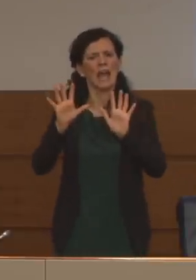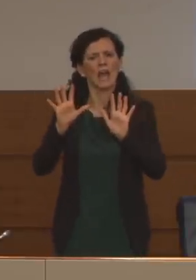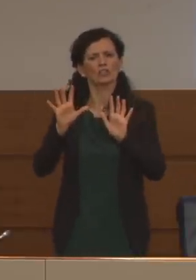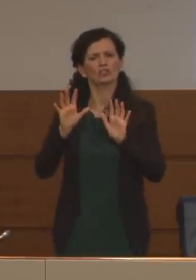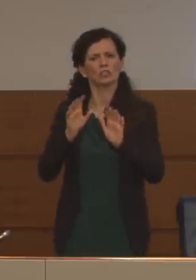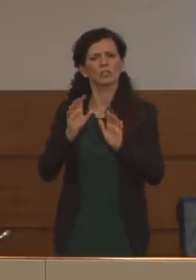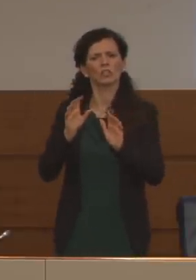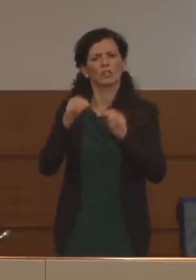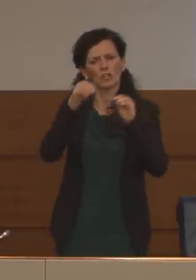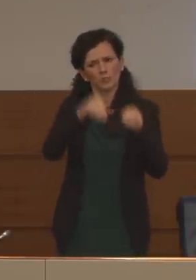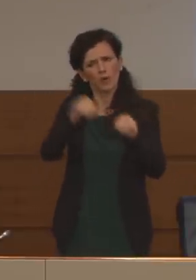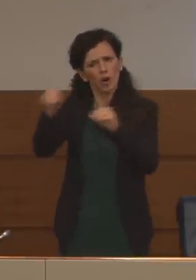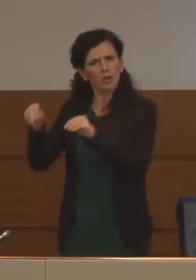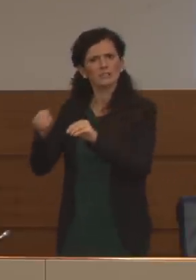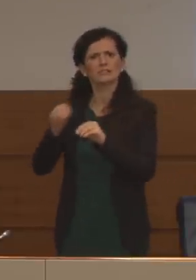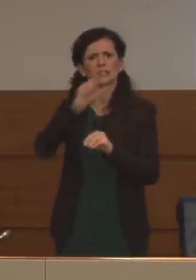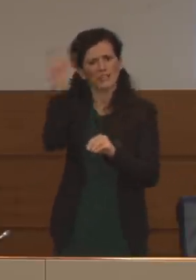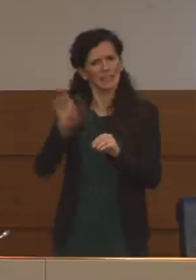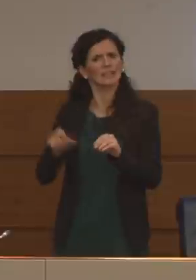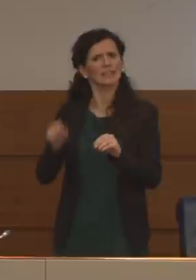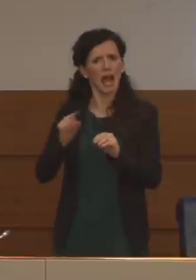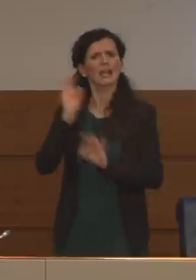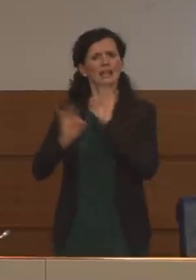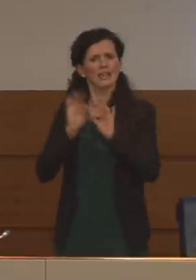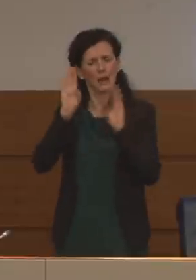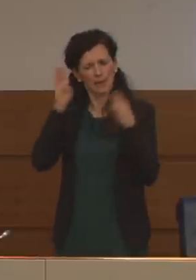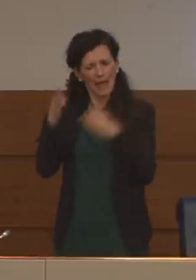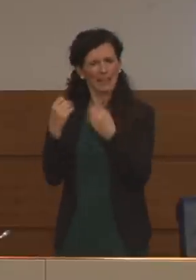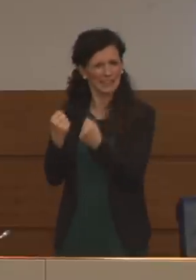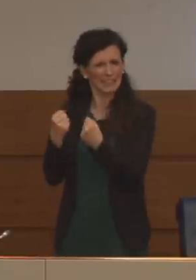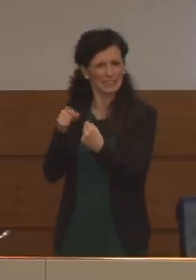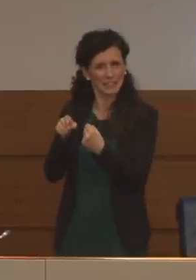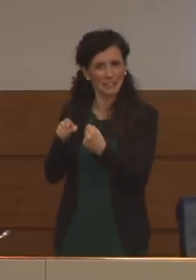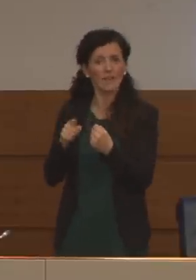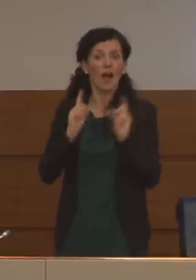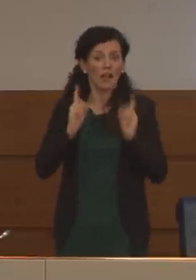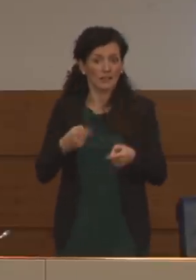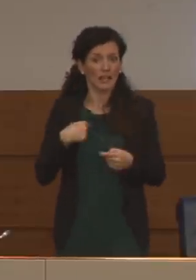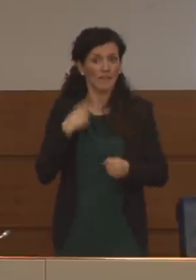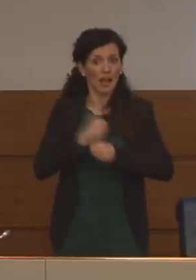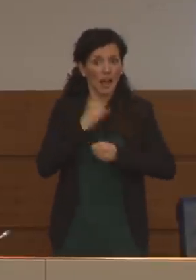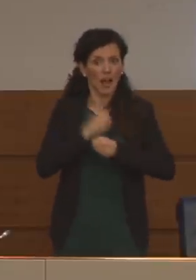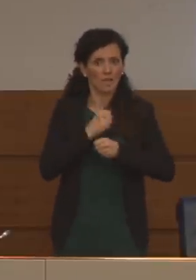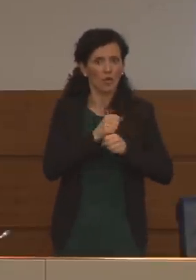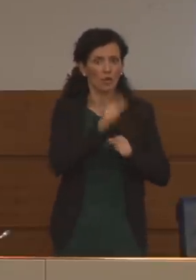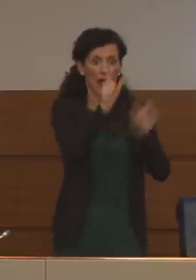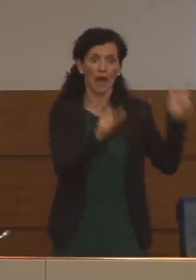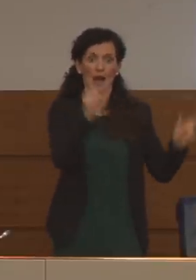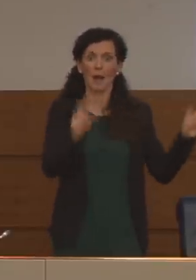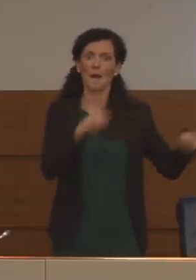e stiamo lavorando per trasferire i pazienti quindi per supportare la